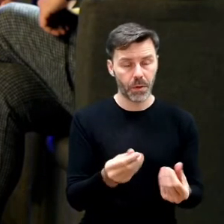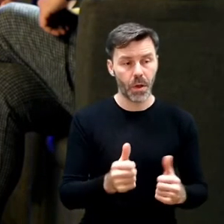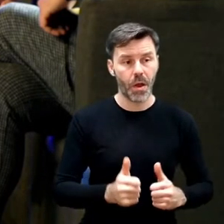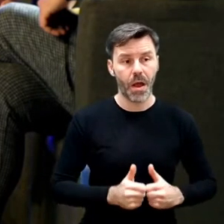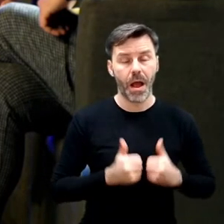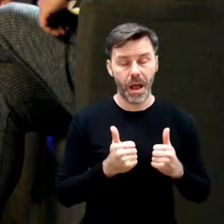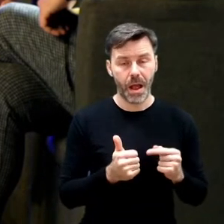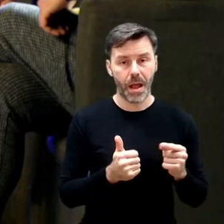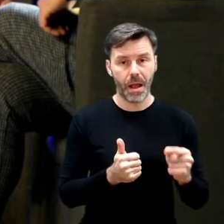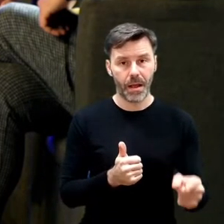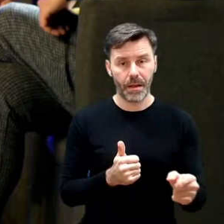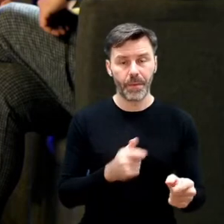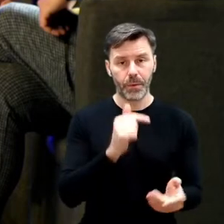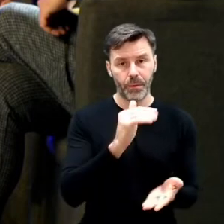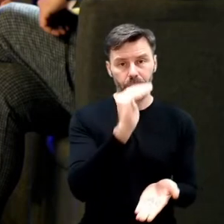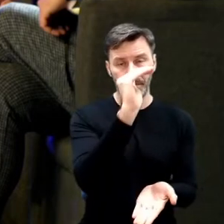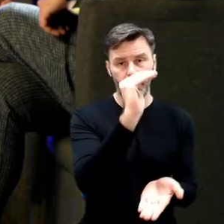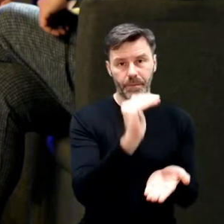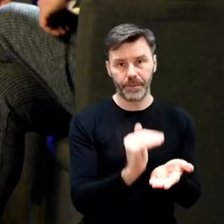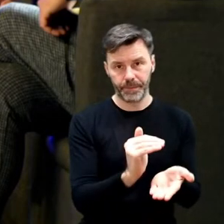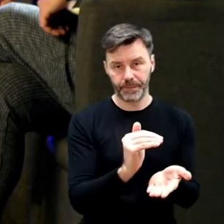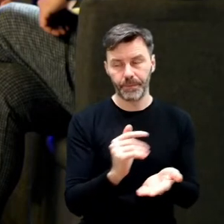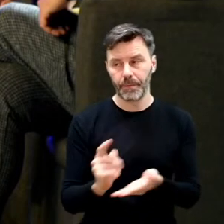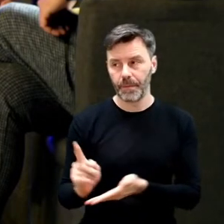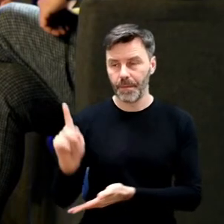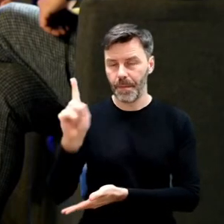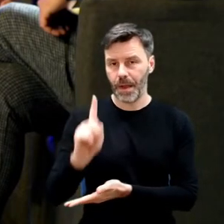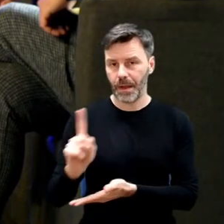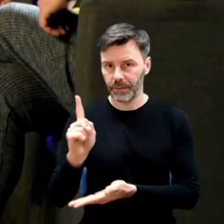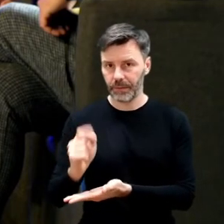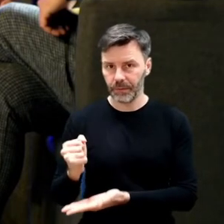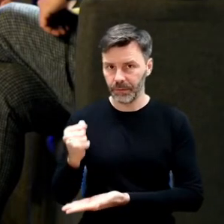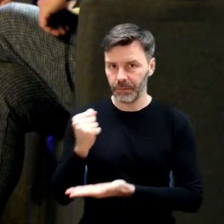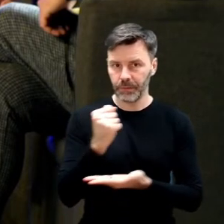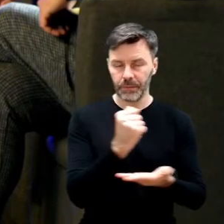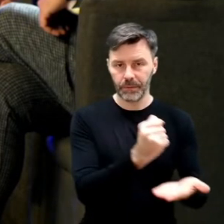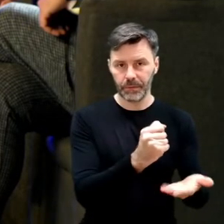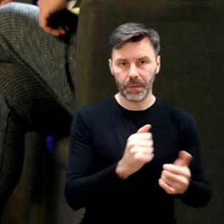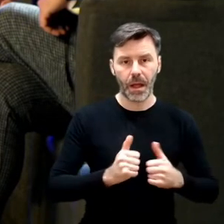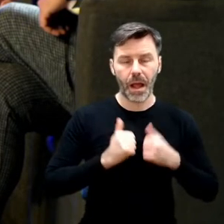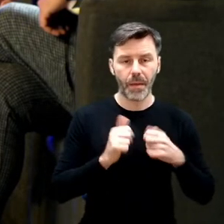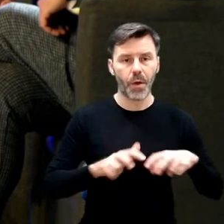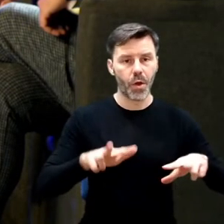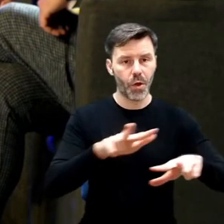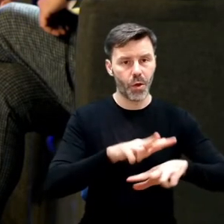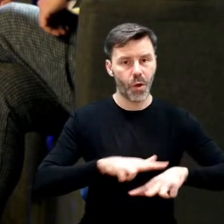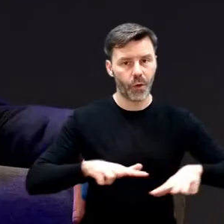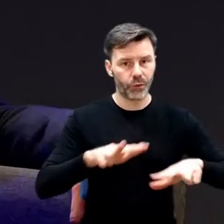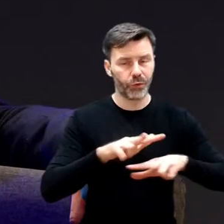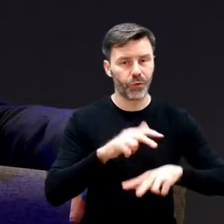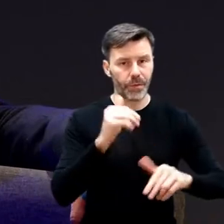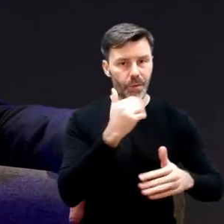zmniejszona, żeby rodziny mogły się posiłkować środkami Skarbu Państwa.